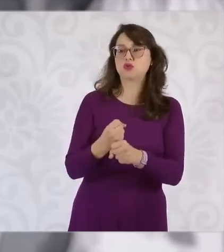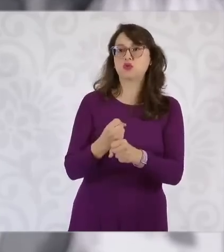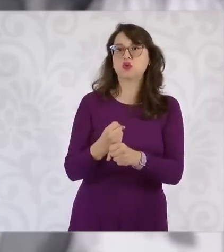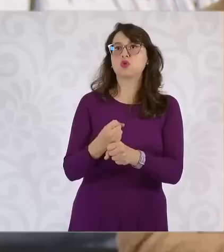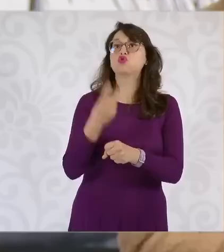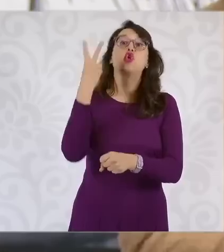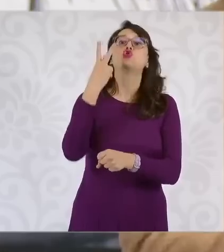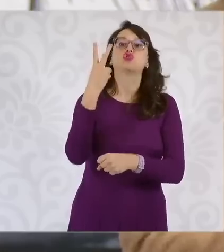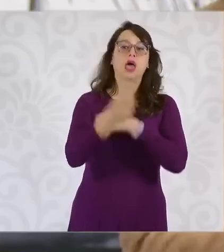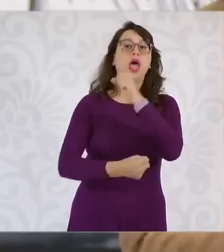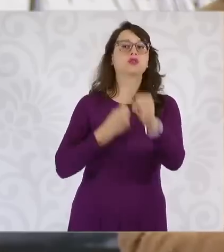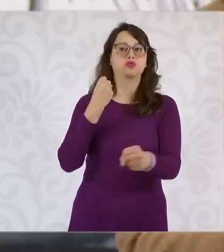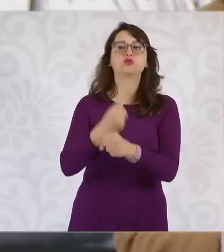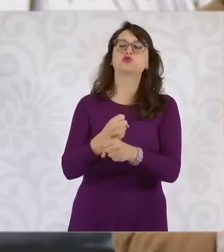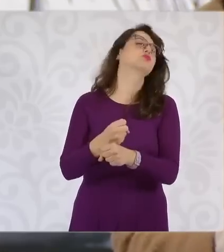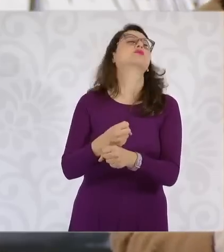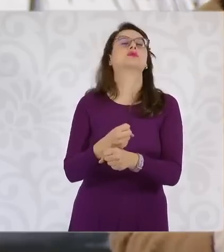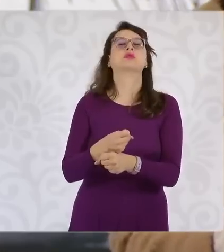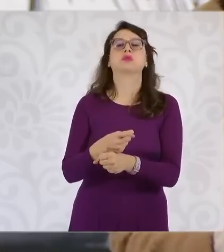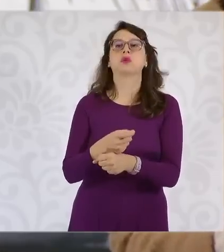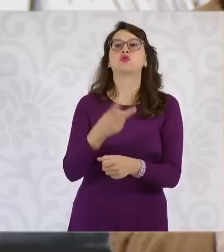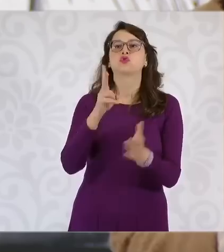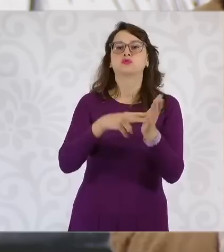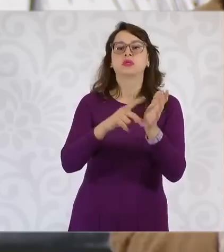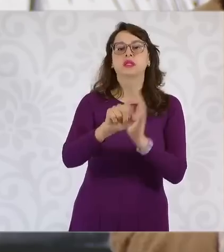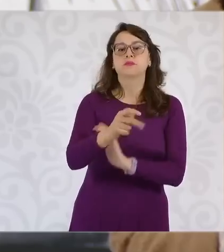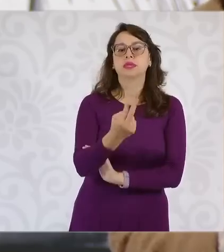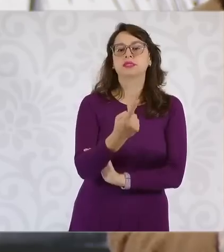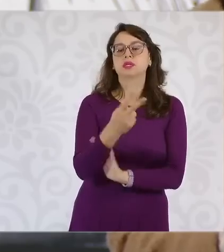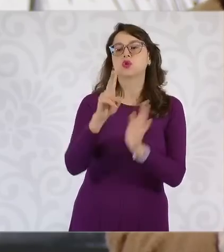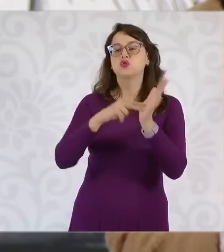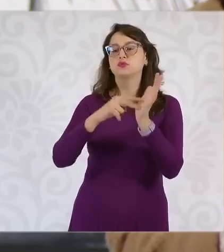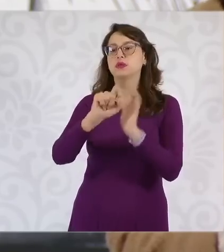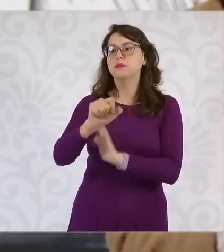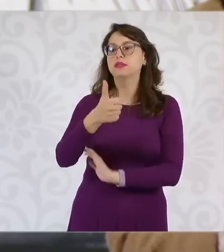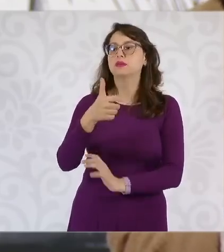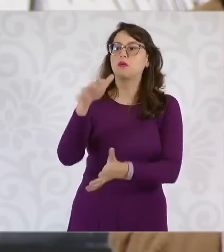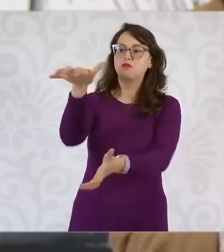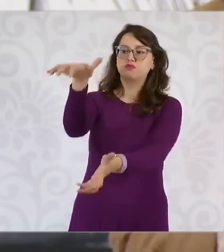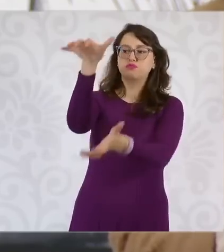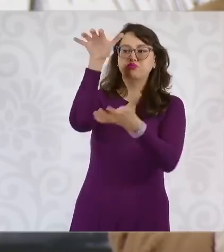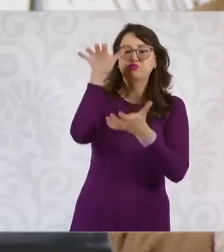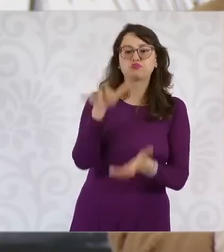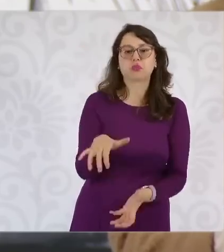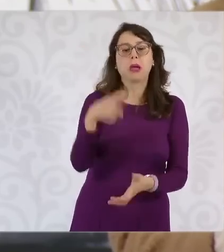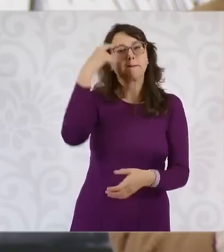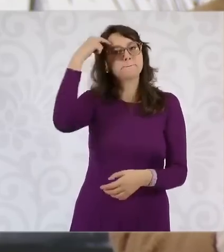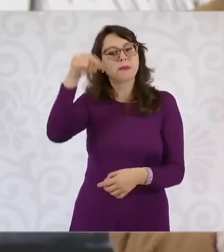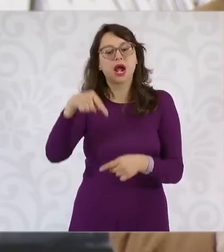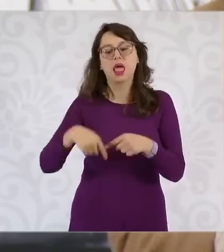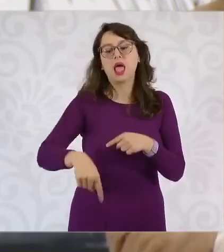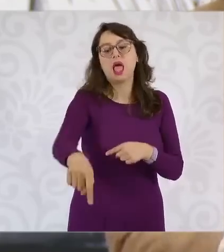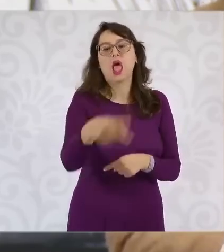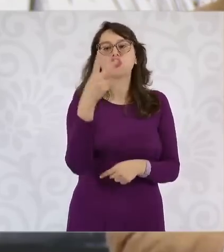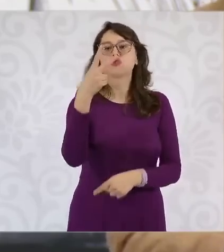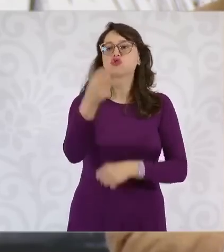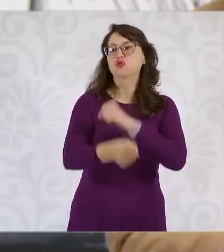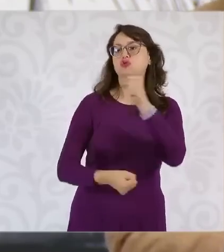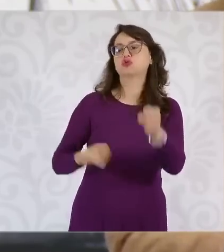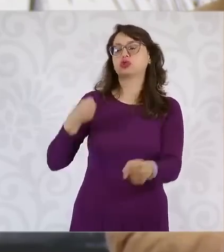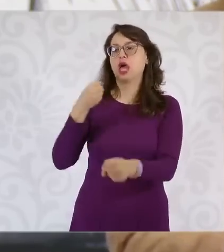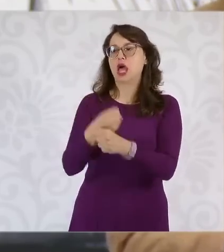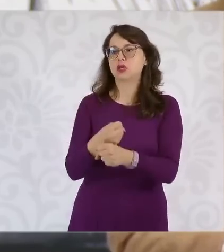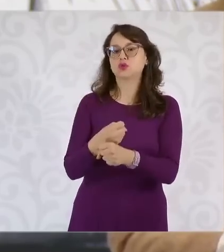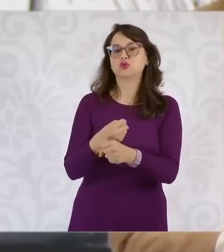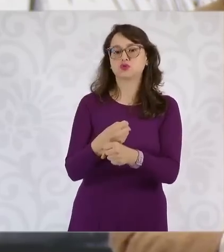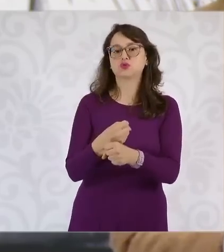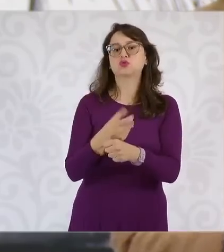tiene que ver con 2025 y 2026 eh Para que no falte en en los periodos de transición entre uno y otro